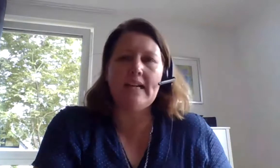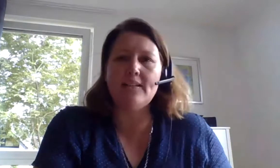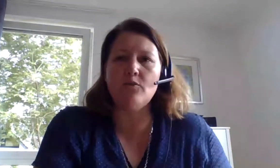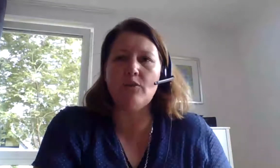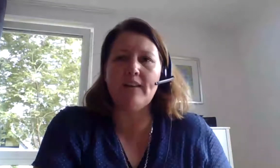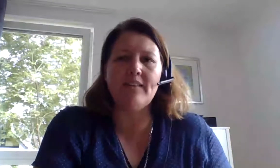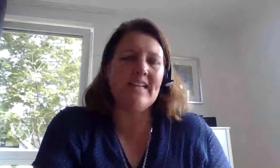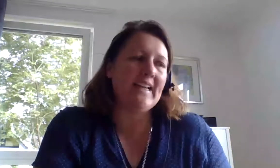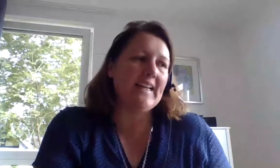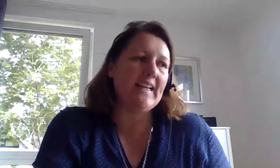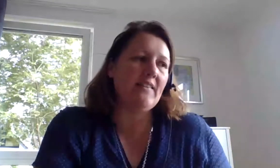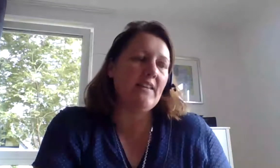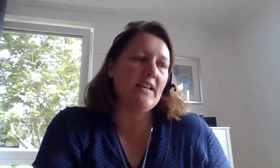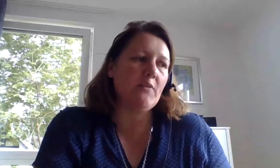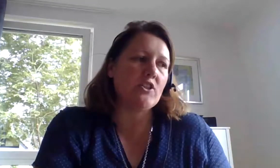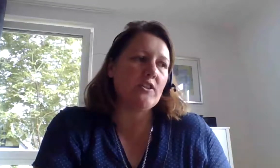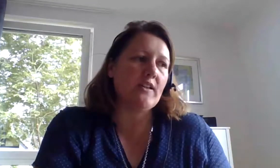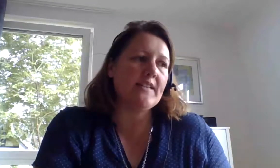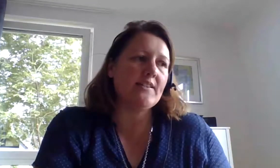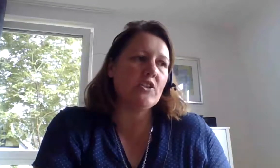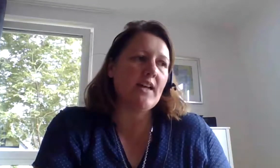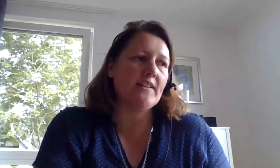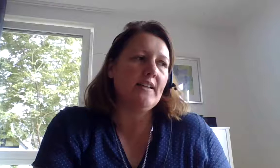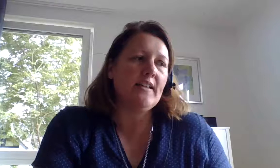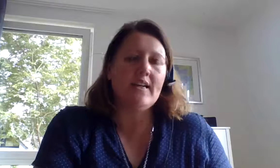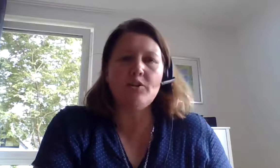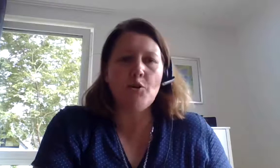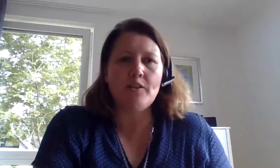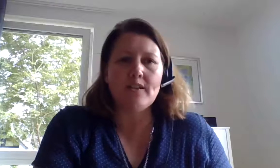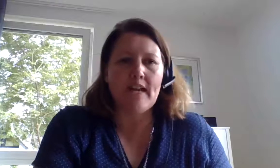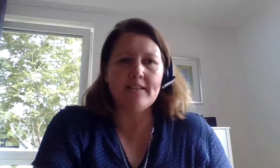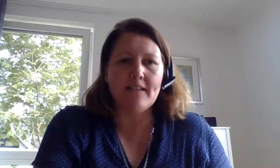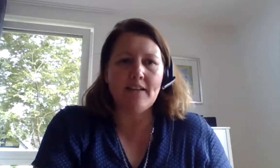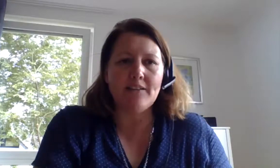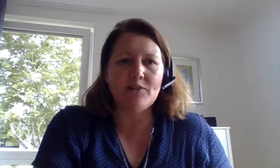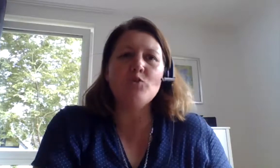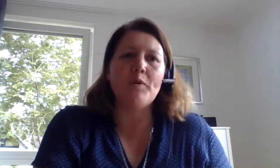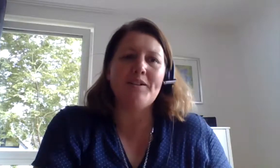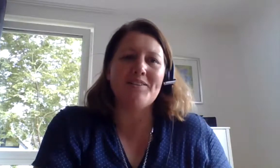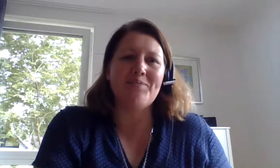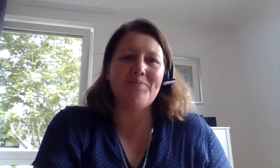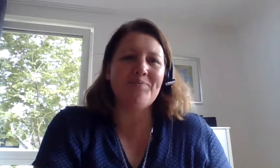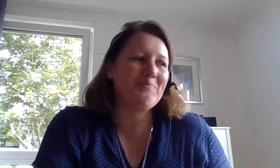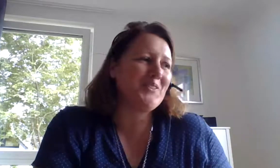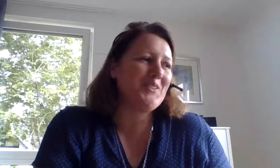ستجدون الرابط مع الأسئلة في نافذة المحادثة وسيأخذ ذلك الأمر دقيقتين فقط